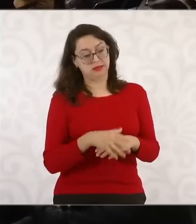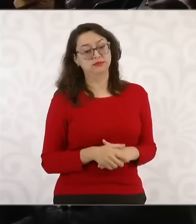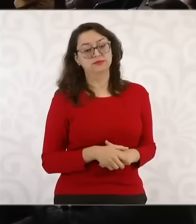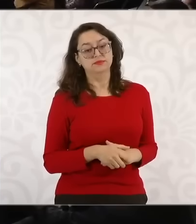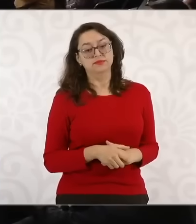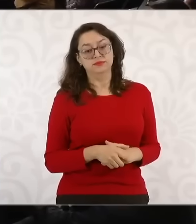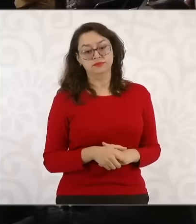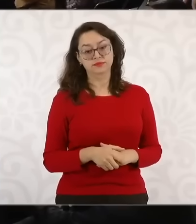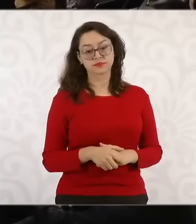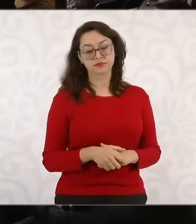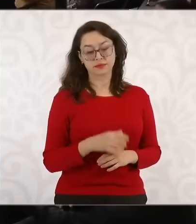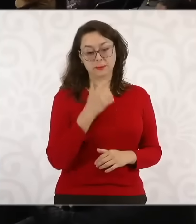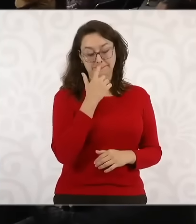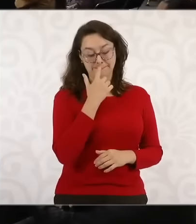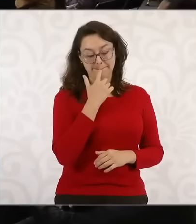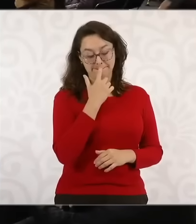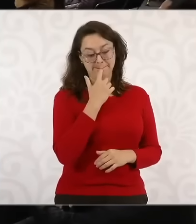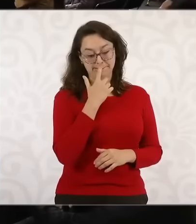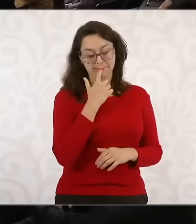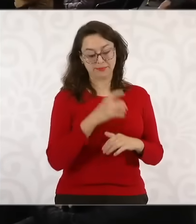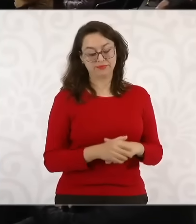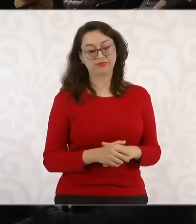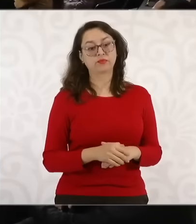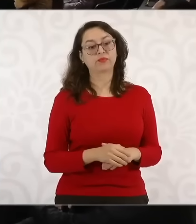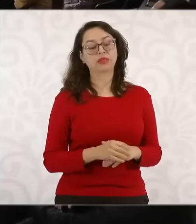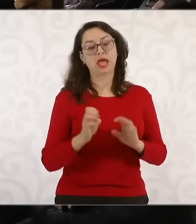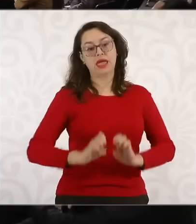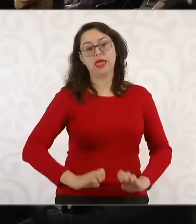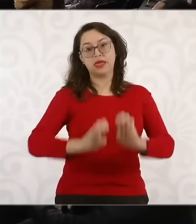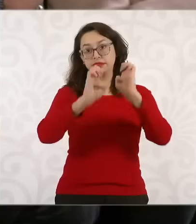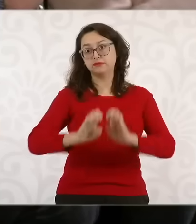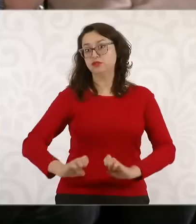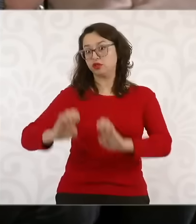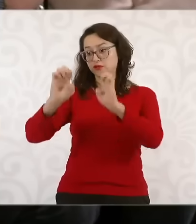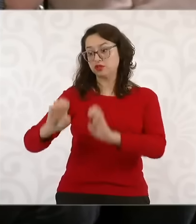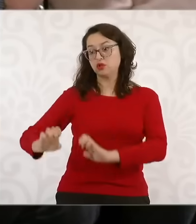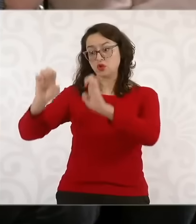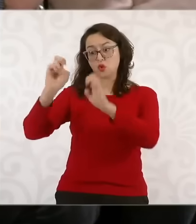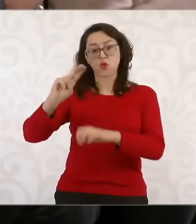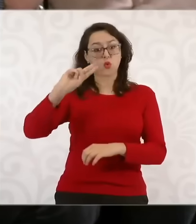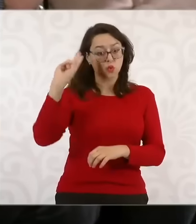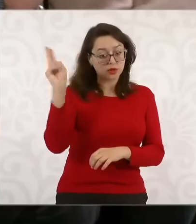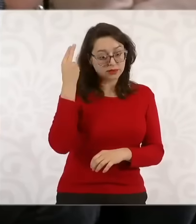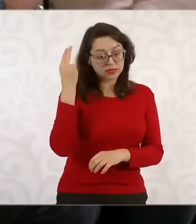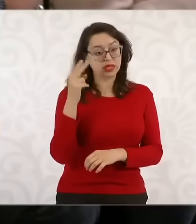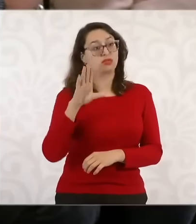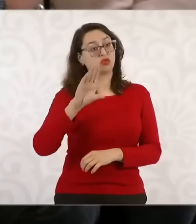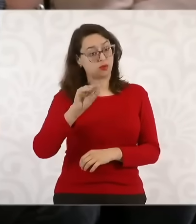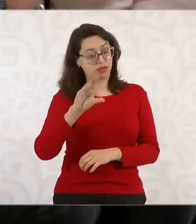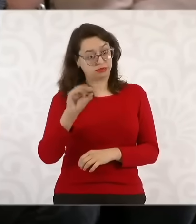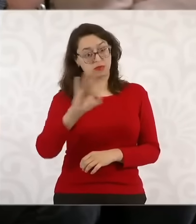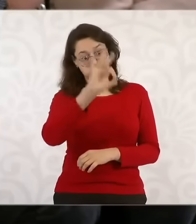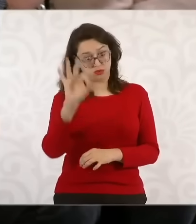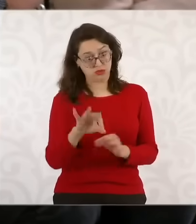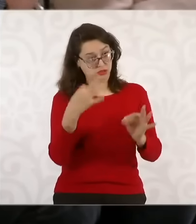a ciertas instalaciones para universidades eh ya están a a un 90%, si no me equivoco. saber si en